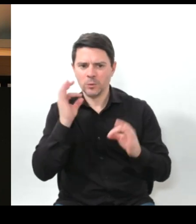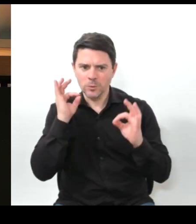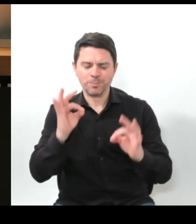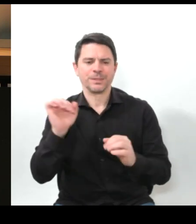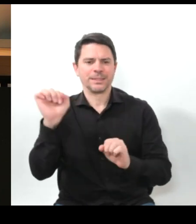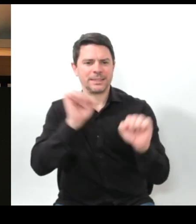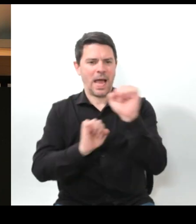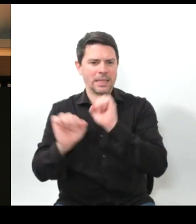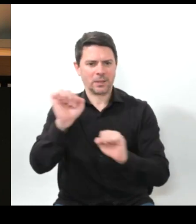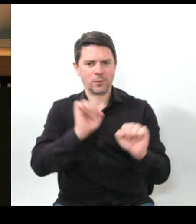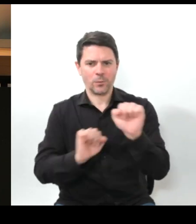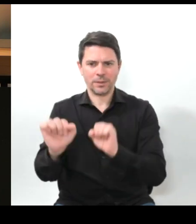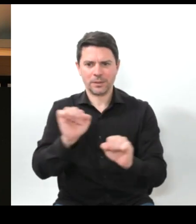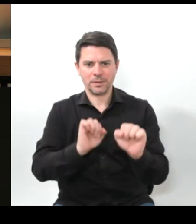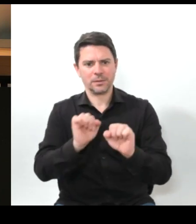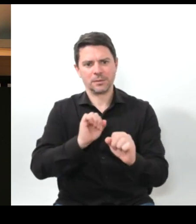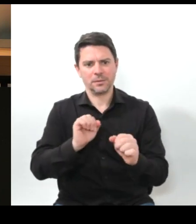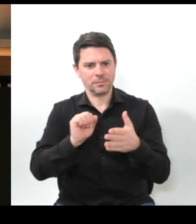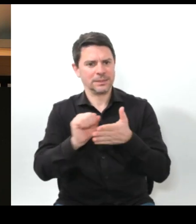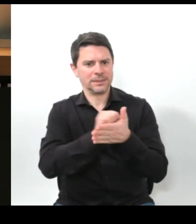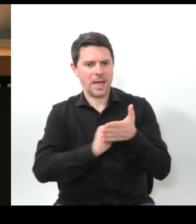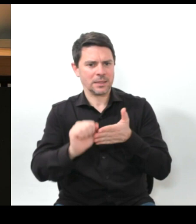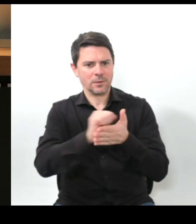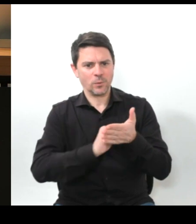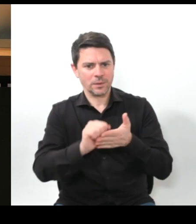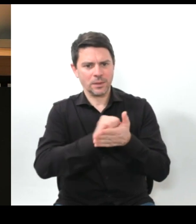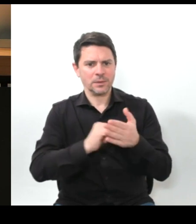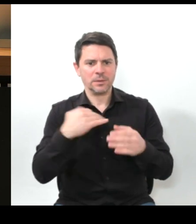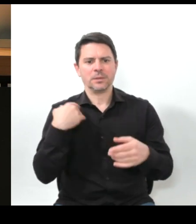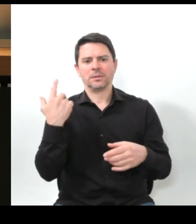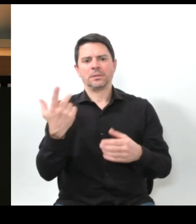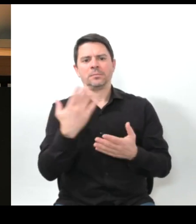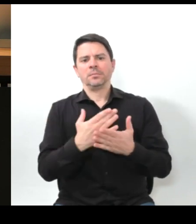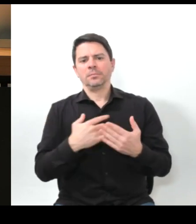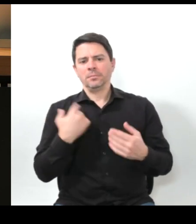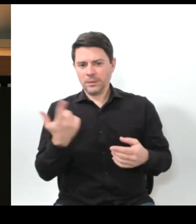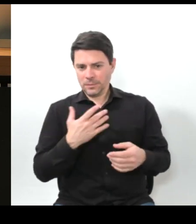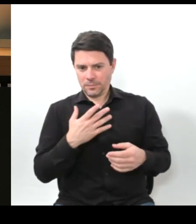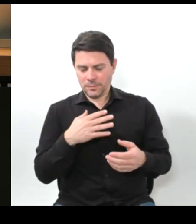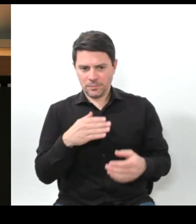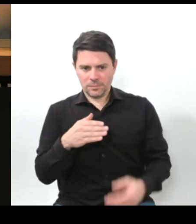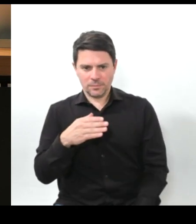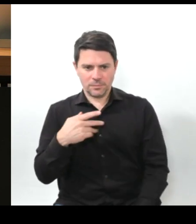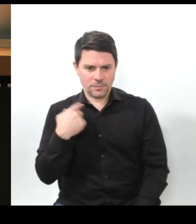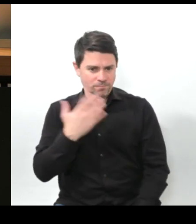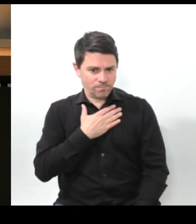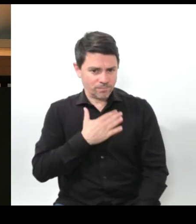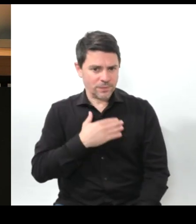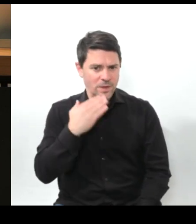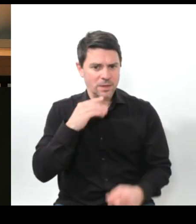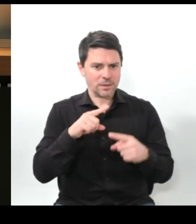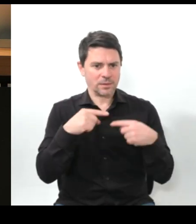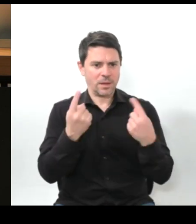den Bürgern - mit privaten und öffentlichen realisieren. Da, sehr geehrte FDP, liebe Kollegen sind in